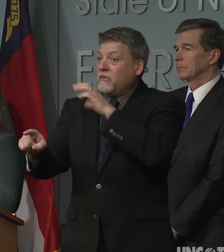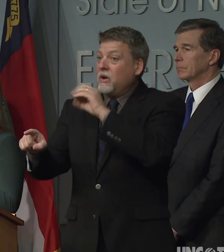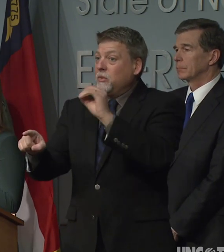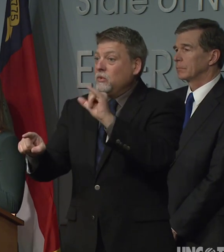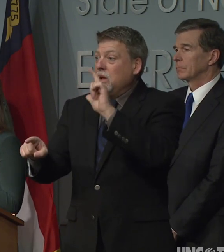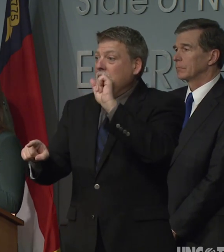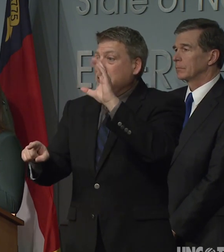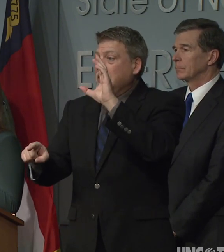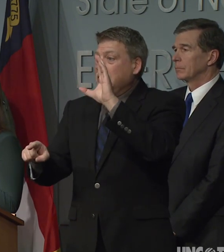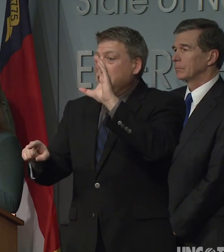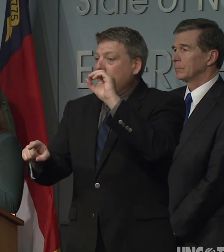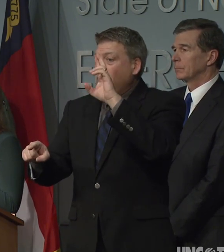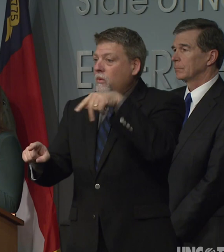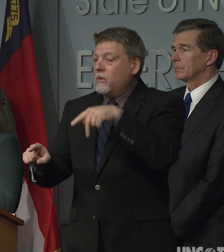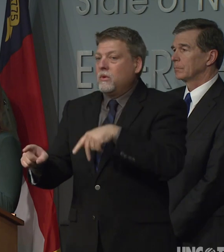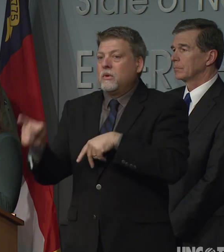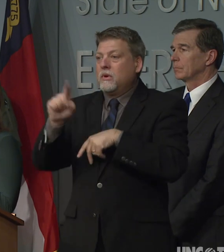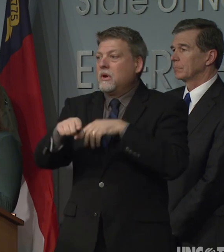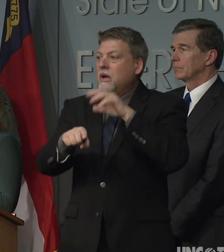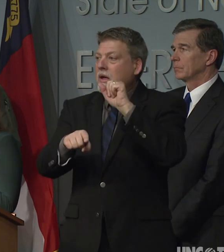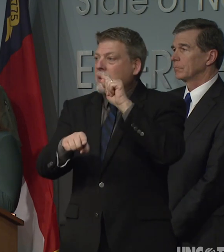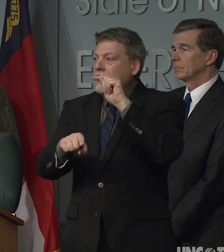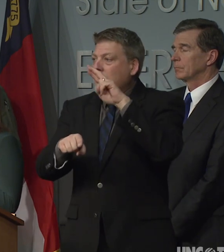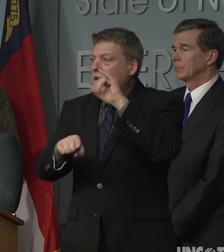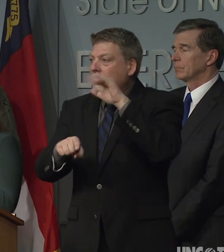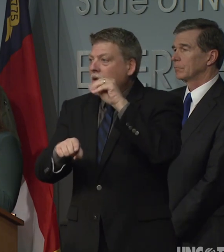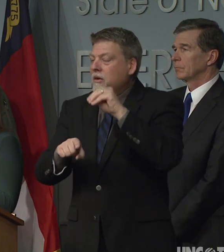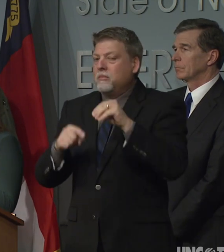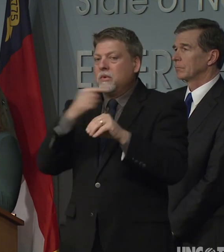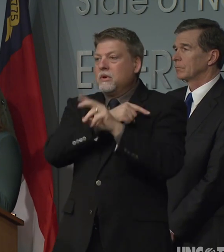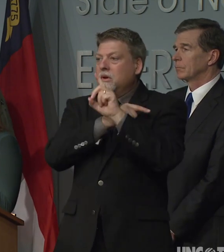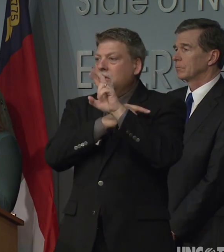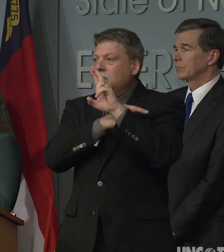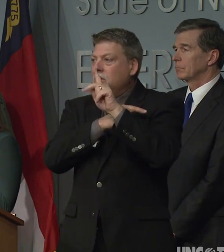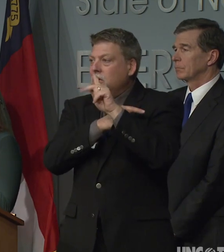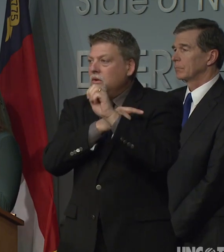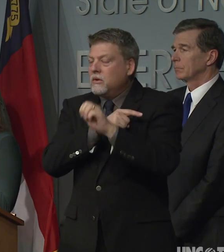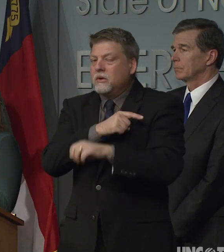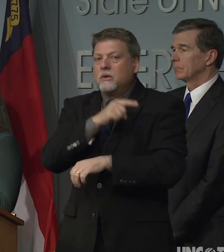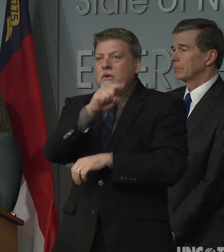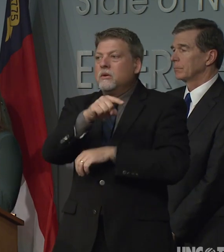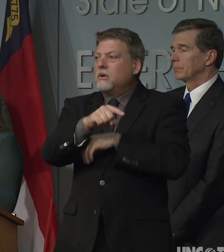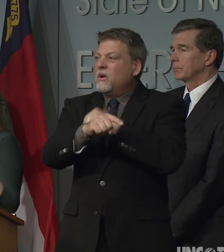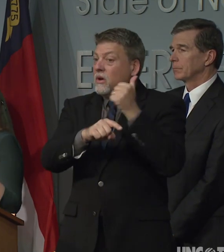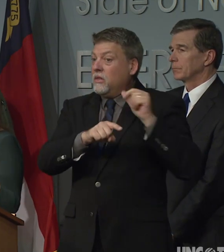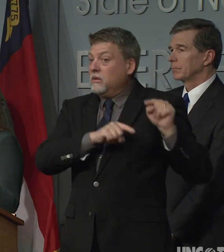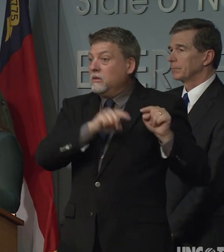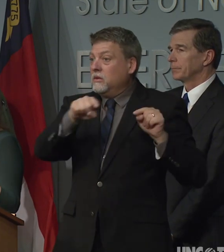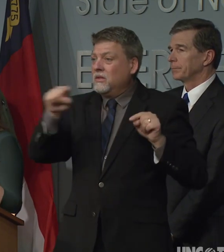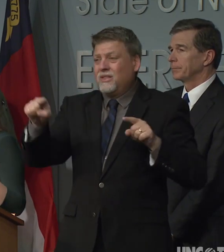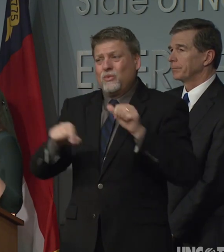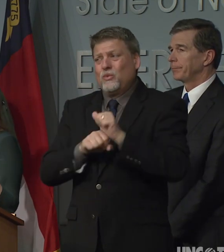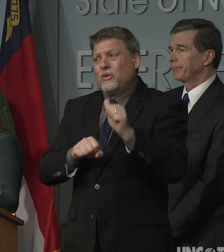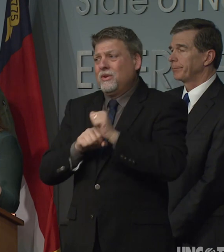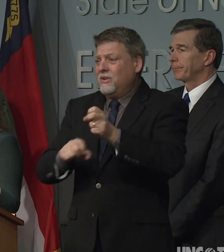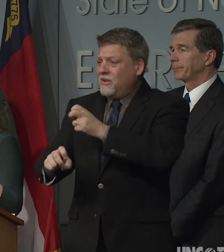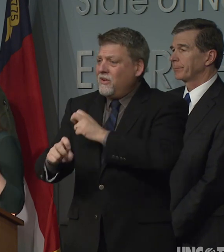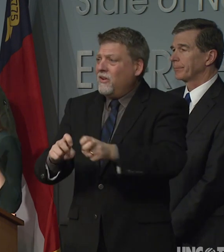también como la Corte y otros lava laboratorios privados también el sector académico dio que y otros lugares en donde